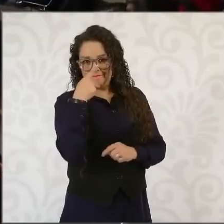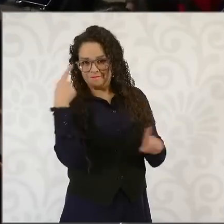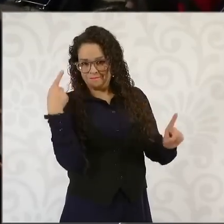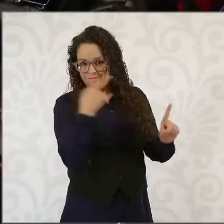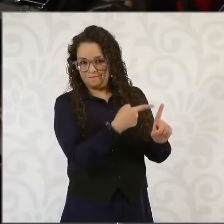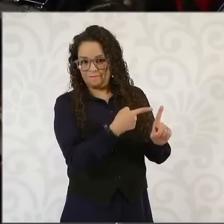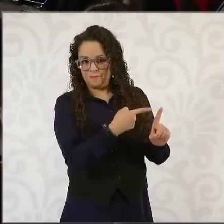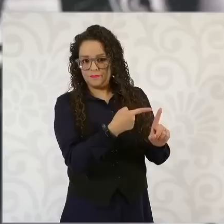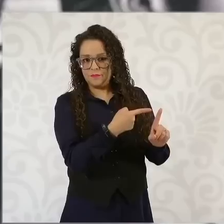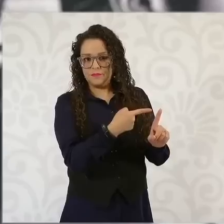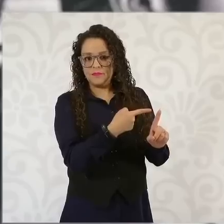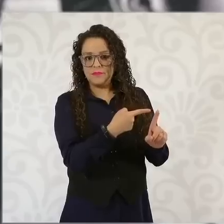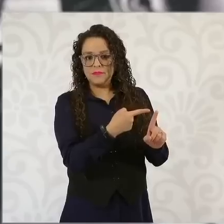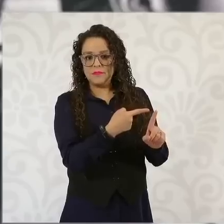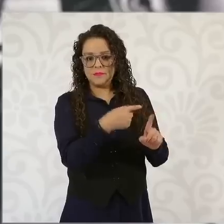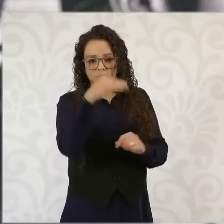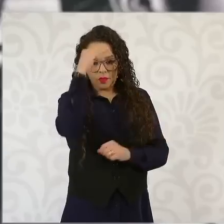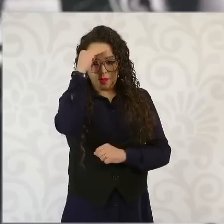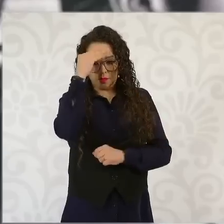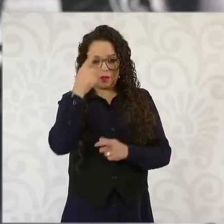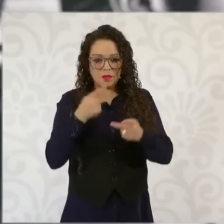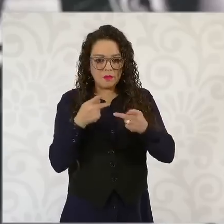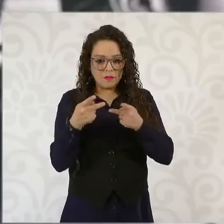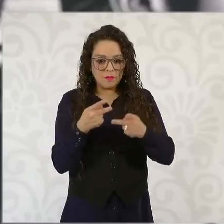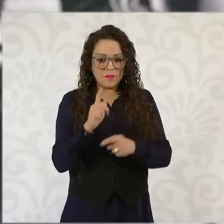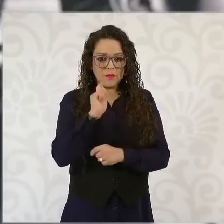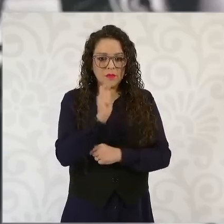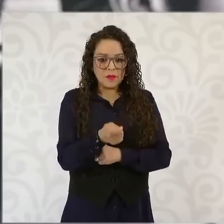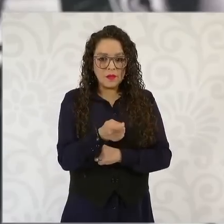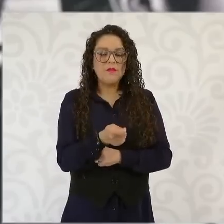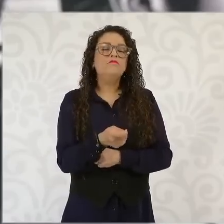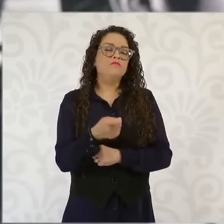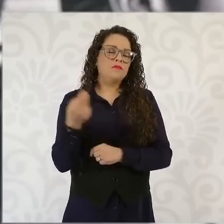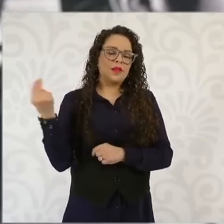organizamos para reducir la complejidad de los trámites los tiempos que necesitamos y apoyar